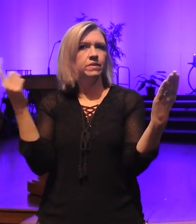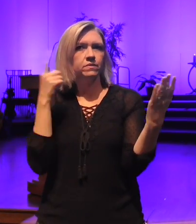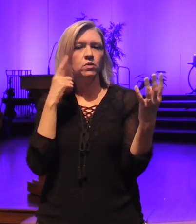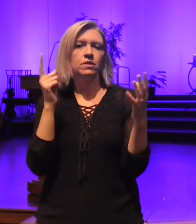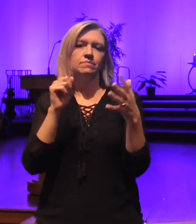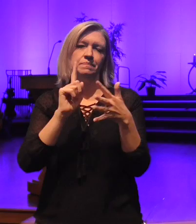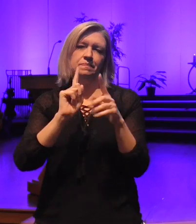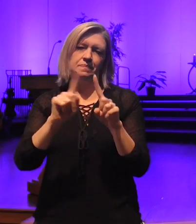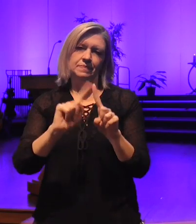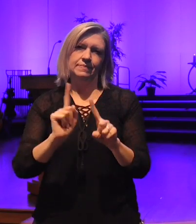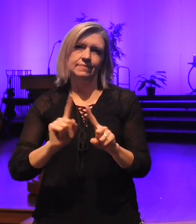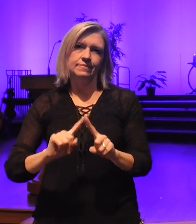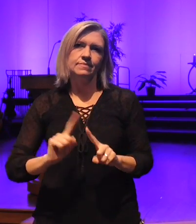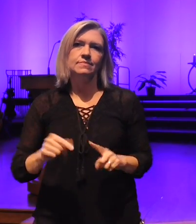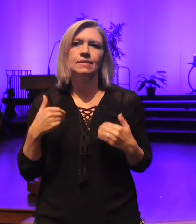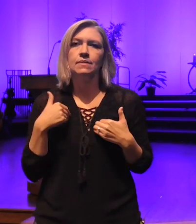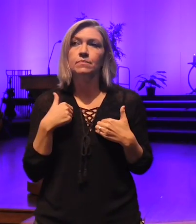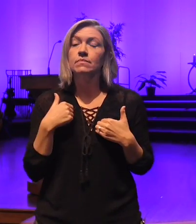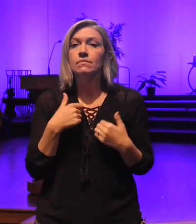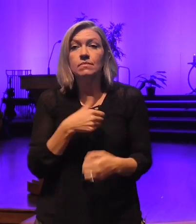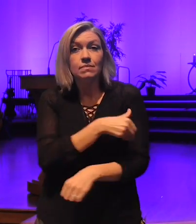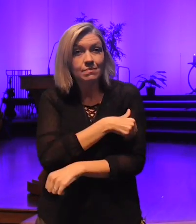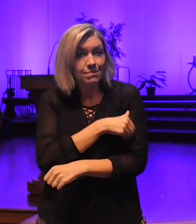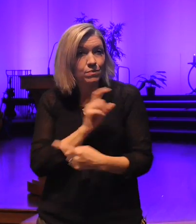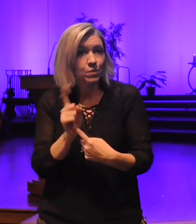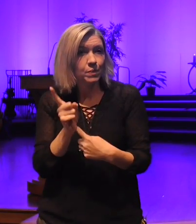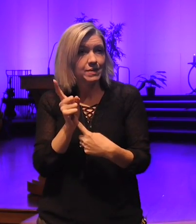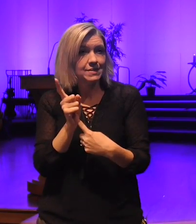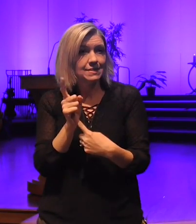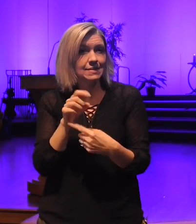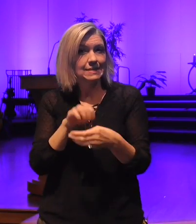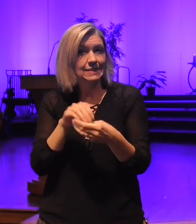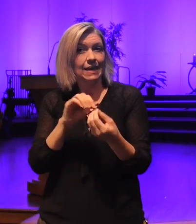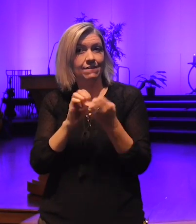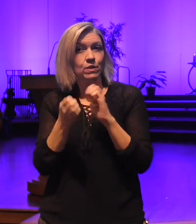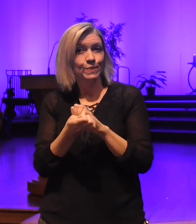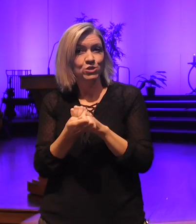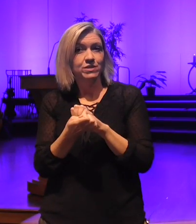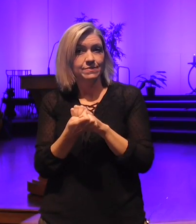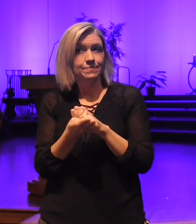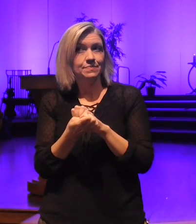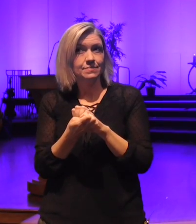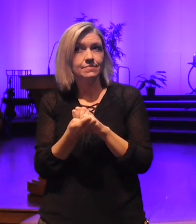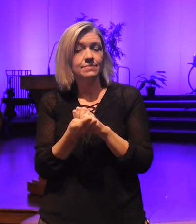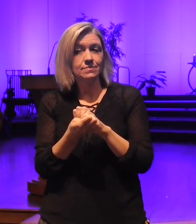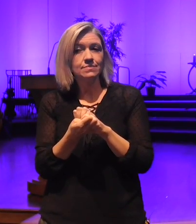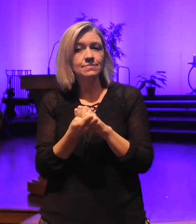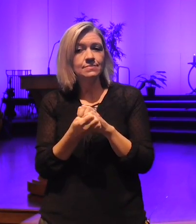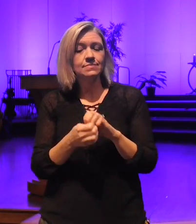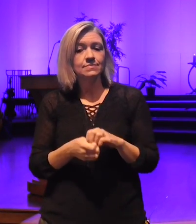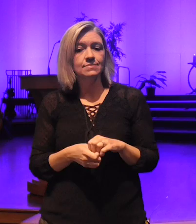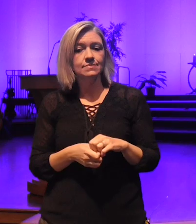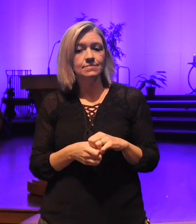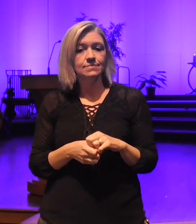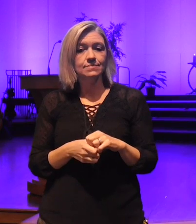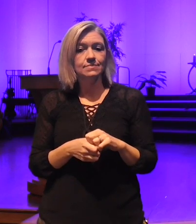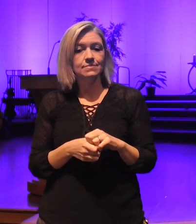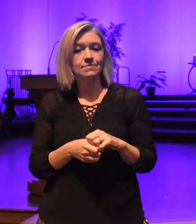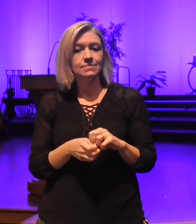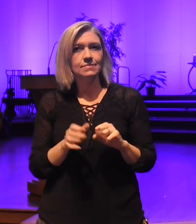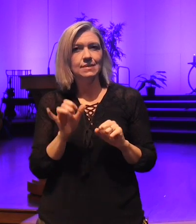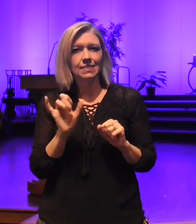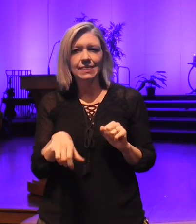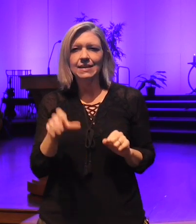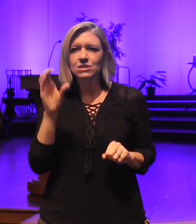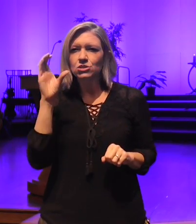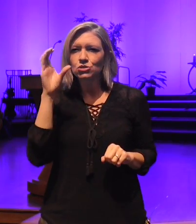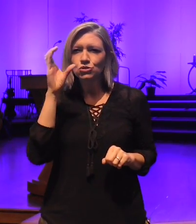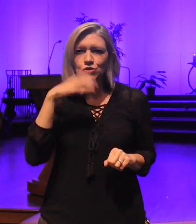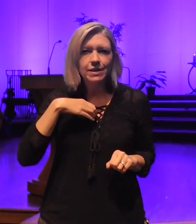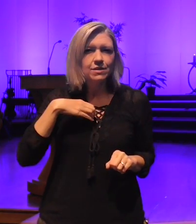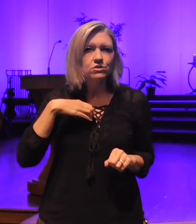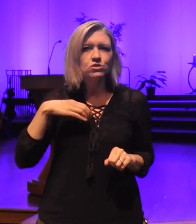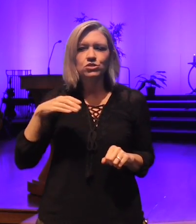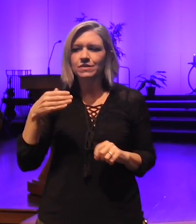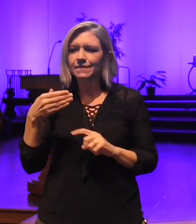de manera tan increíble que fue un momento de poder en la evolución porque ese extraño pececito activó